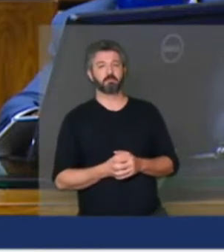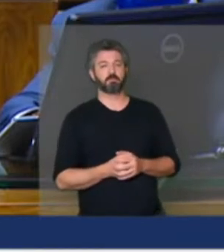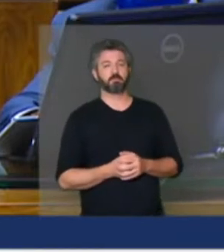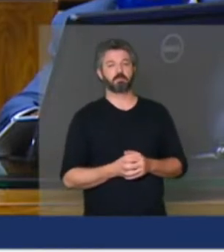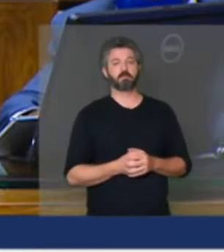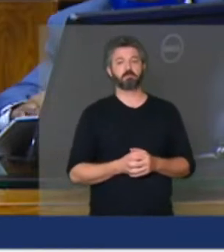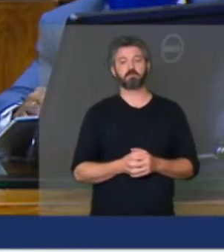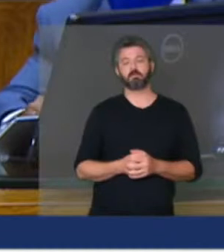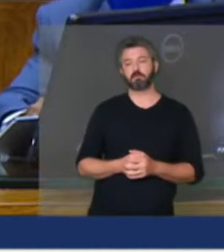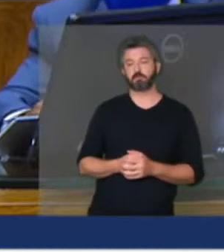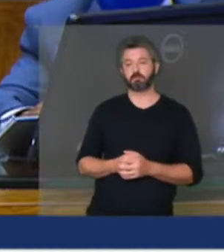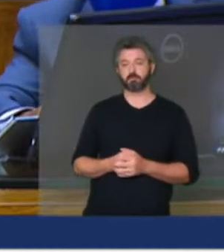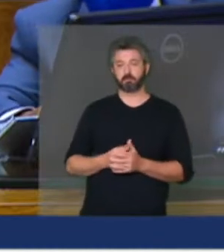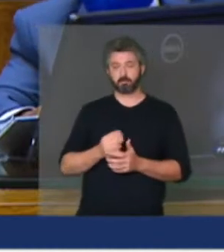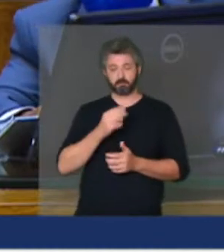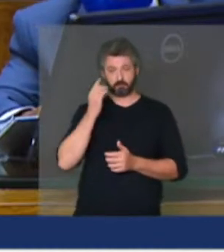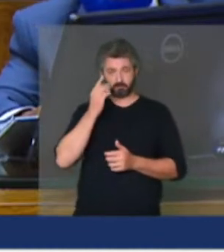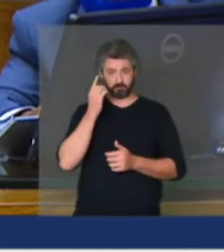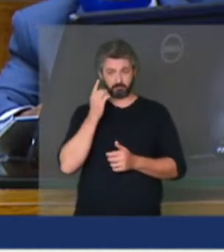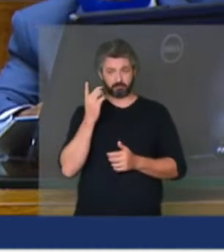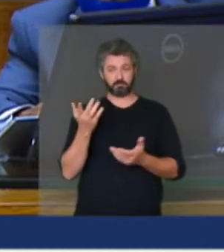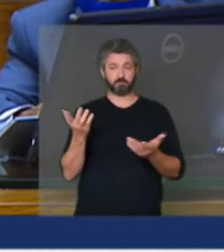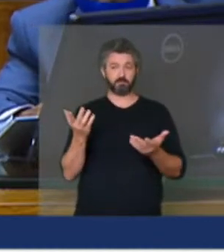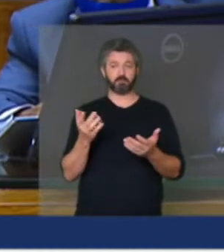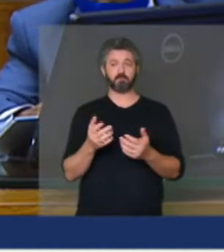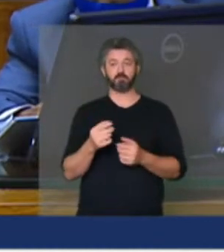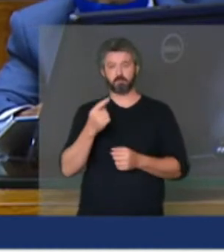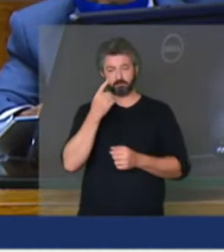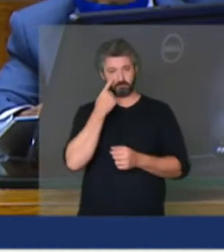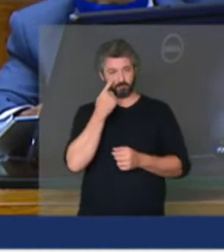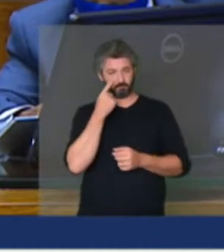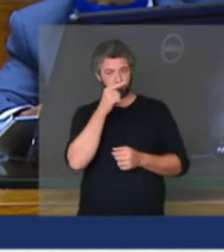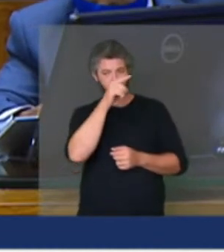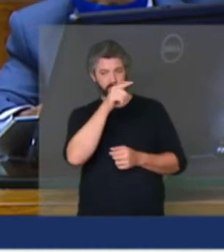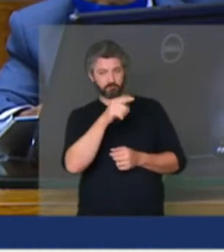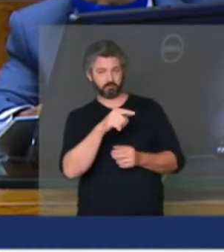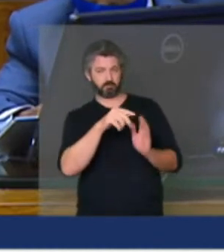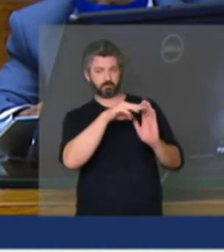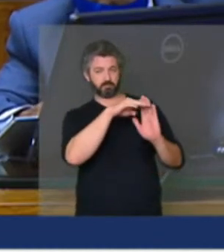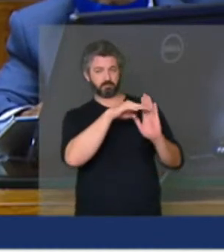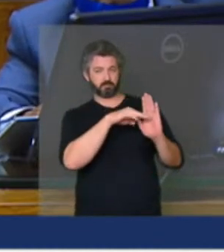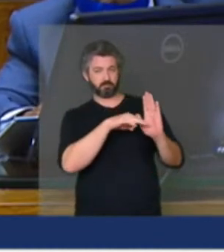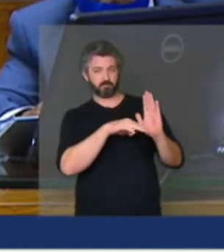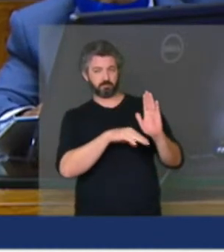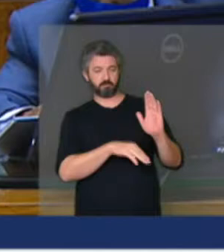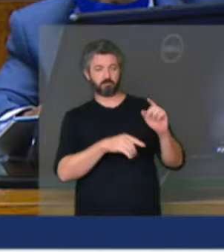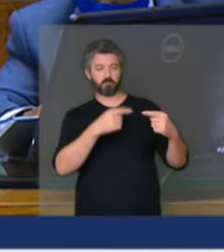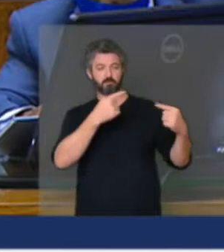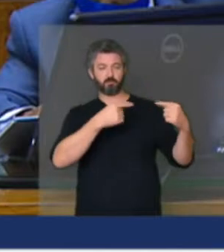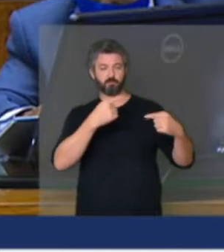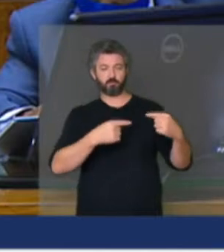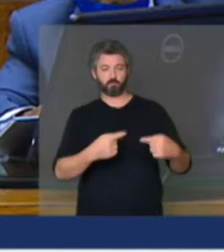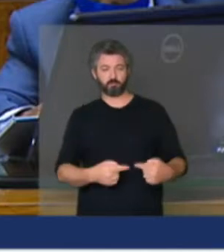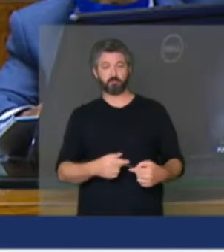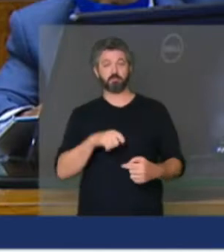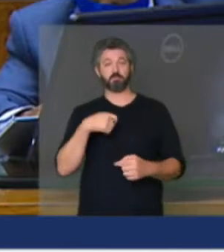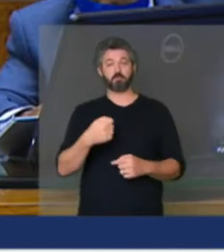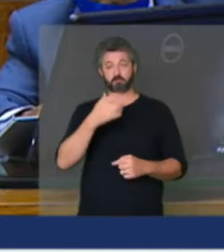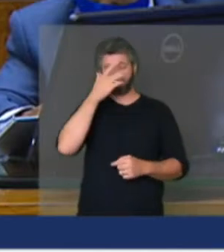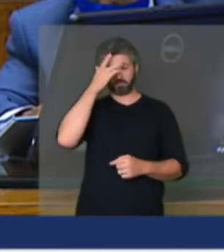DISCUSSÃO. VAMOS OBSERVAR JÁ QUE A LISTA DE DISCUSSÃO, AQUELES DEPUTADOS QUE JÁ SE INSCREVERAM PARA FAZER A